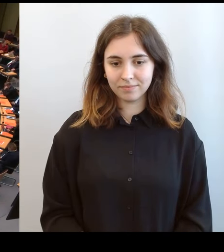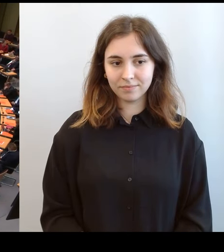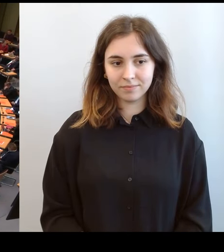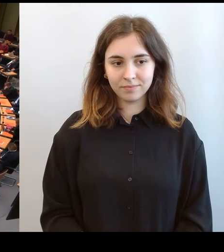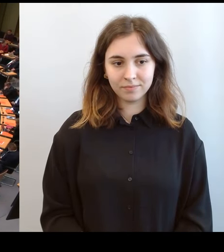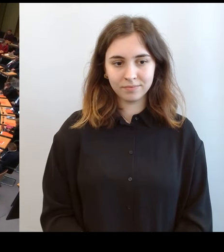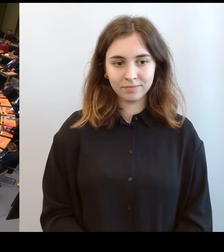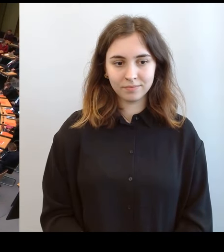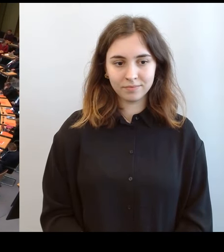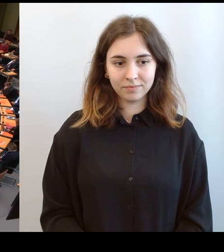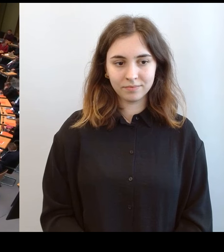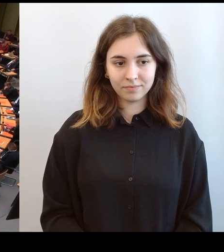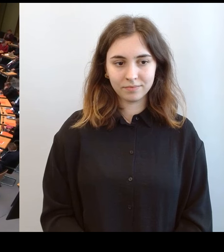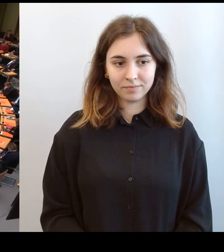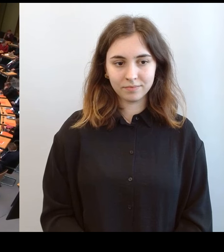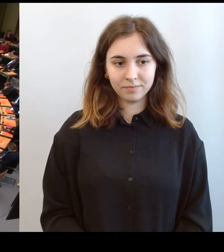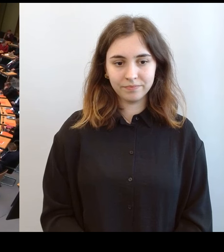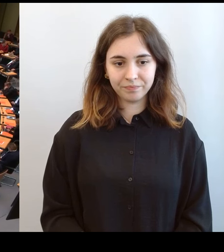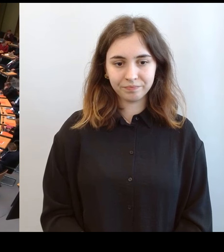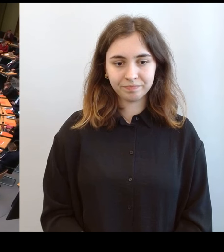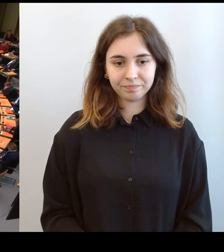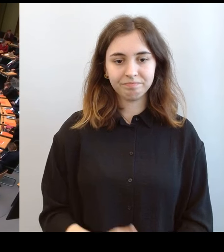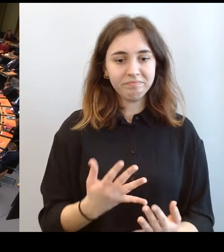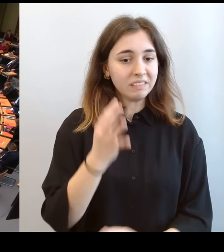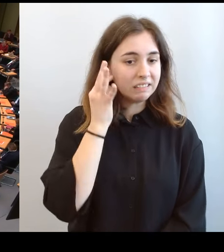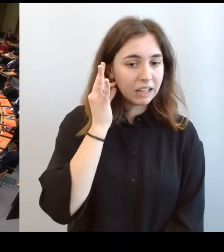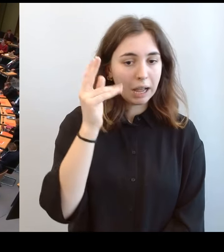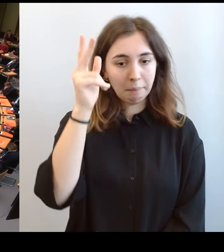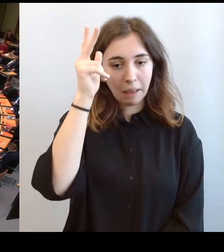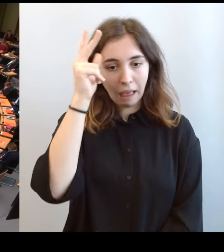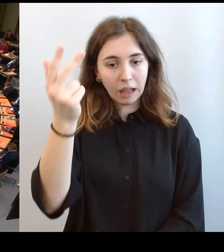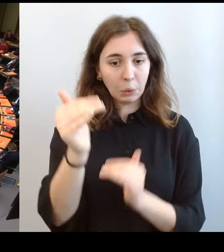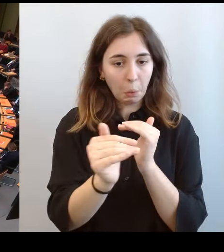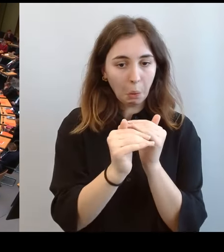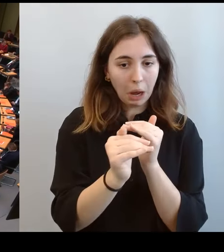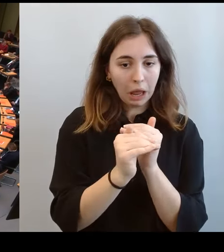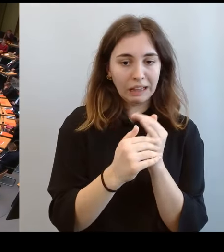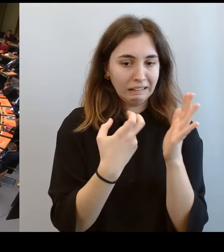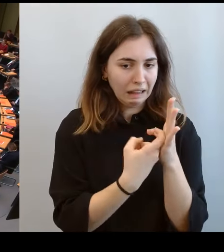(Rednerwechsel) Meine Damen und Herren, Herr Kollege Glaeser, manchmal erzeugen auch Parlamentarische Geschäftsführerin